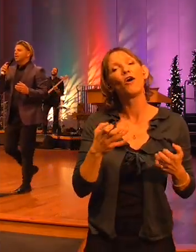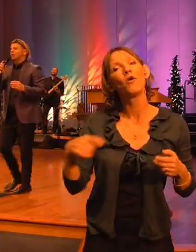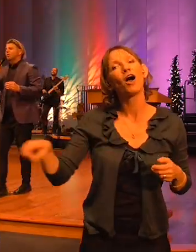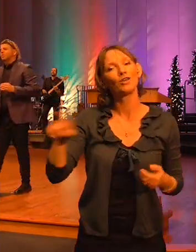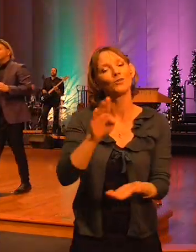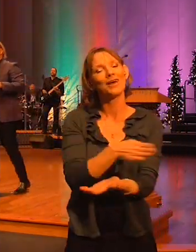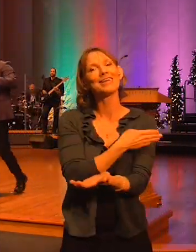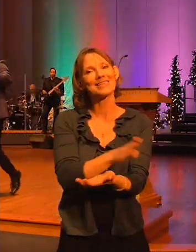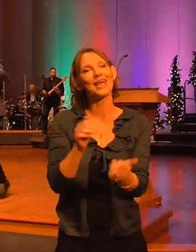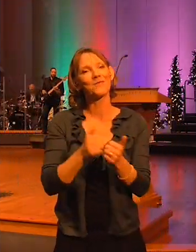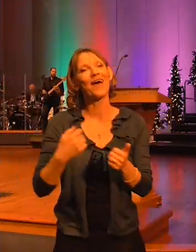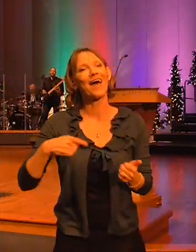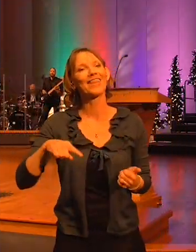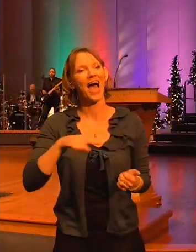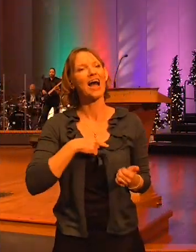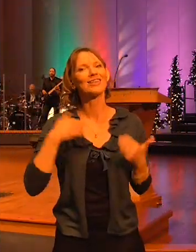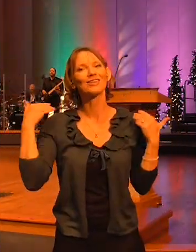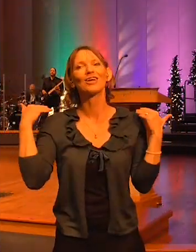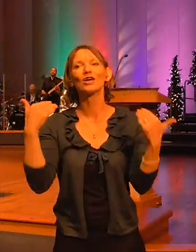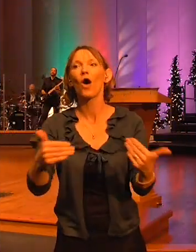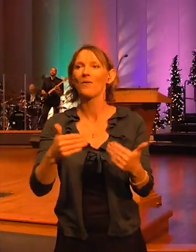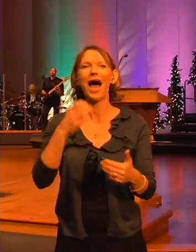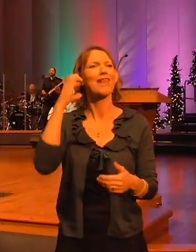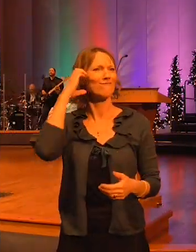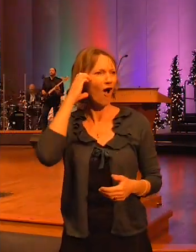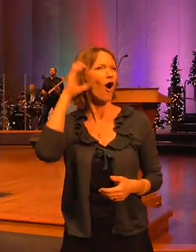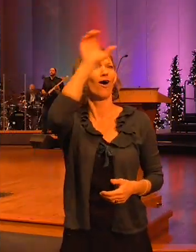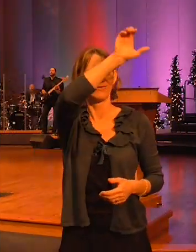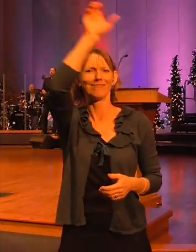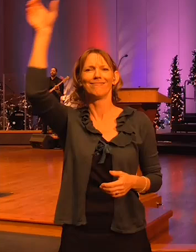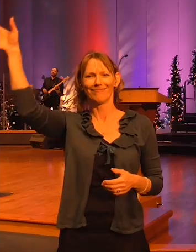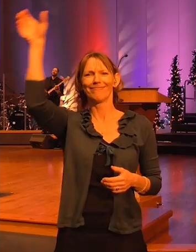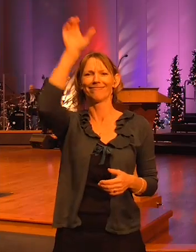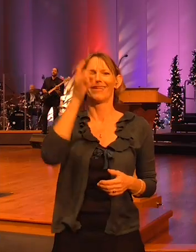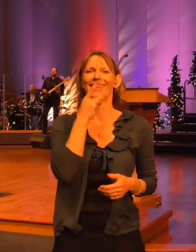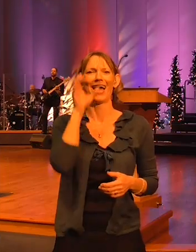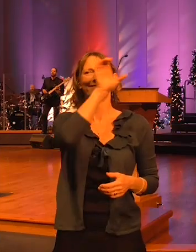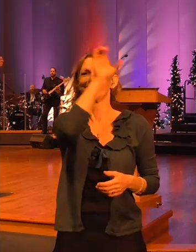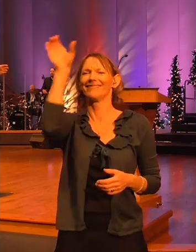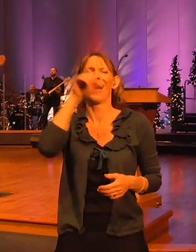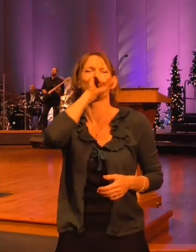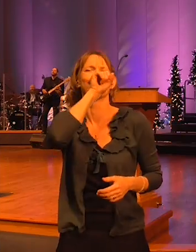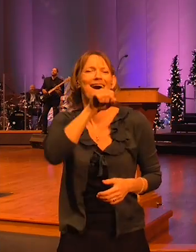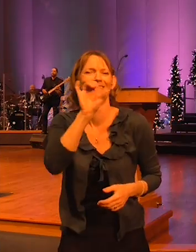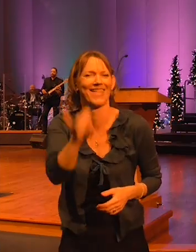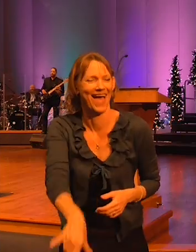adelante, tome algunos teléfonos. Me encanta que todos canten